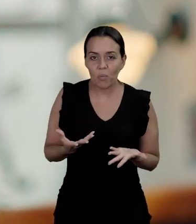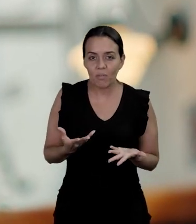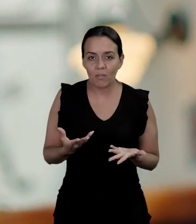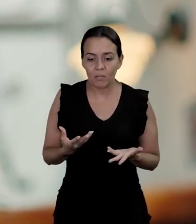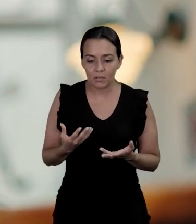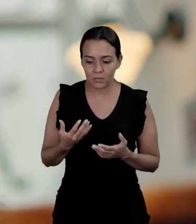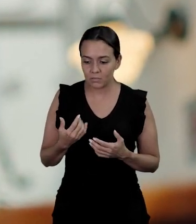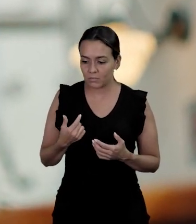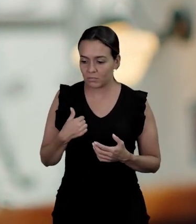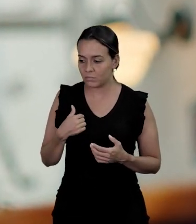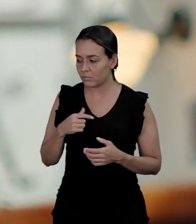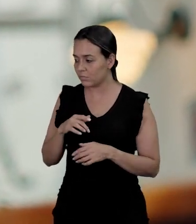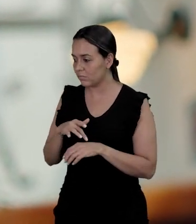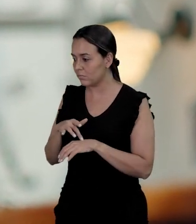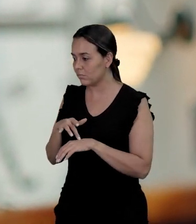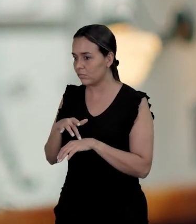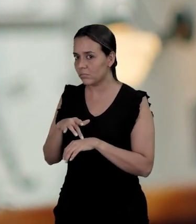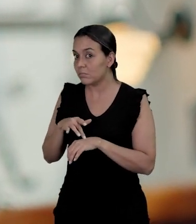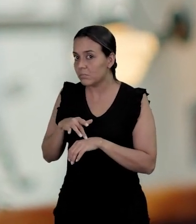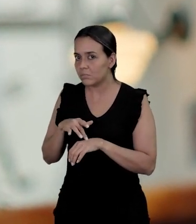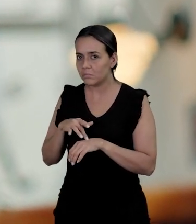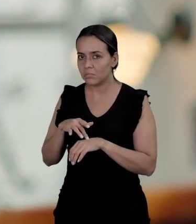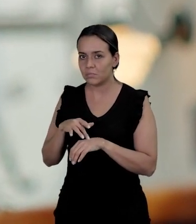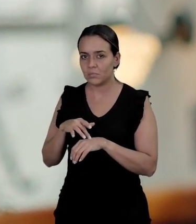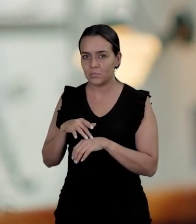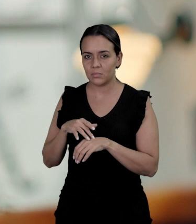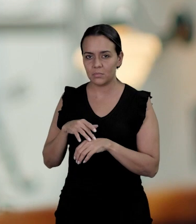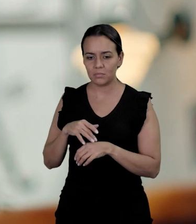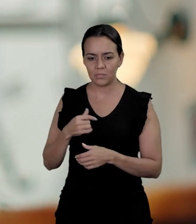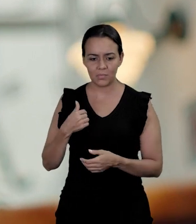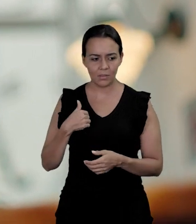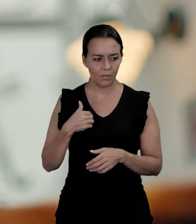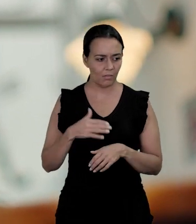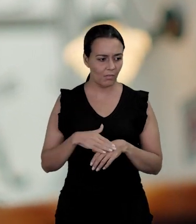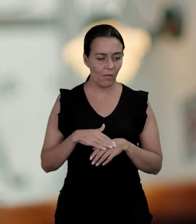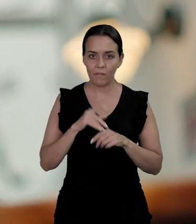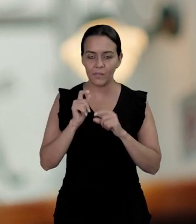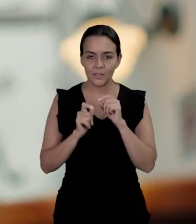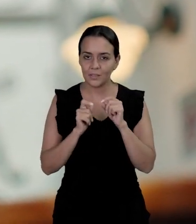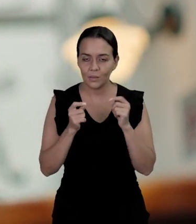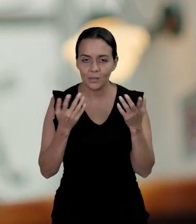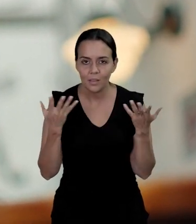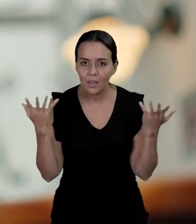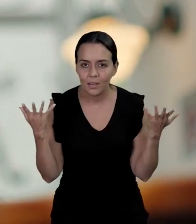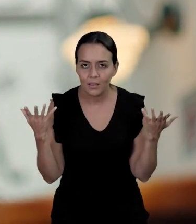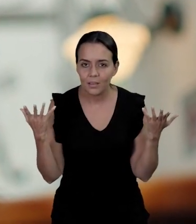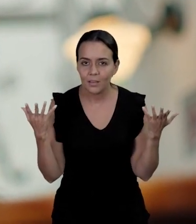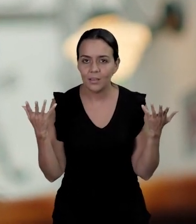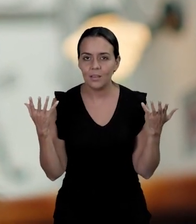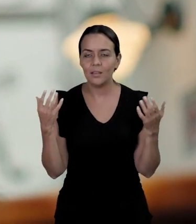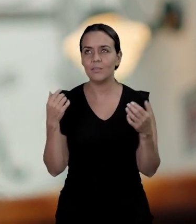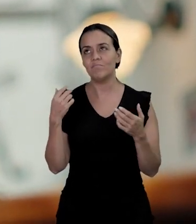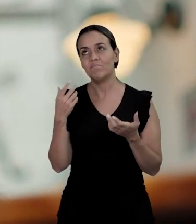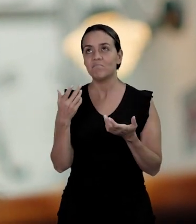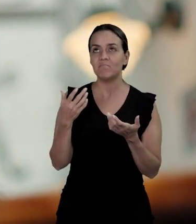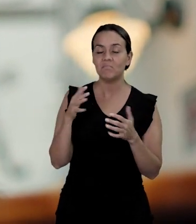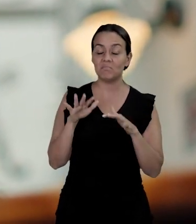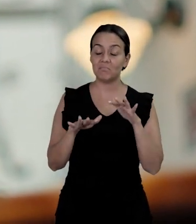E cai naquela questão de qual é a serventia da arte, né? De, de repente, a sociedade pode falar assim: Ah,